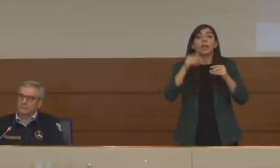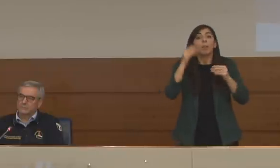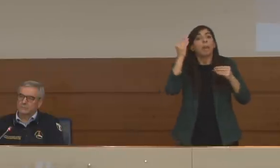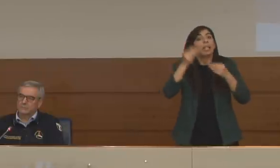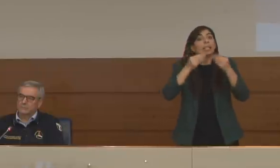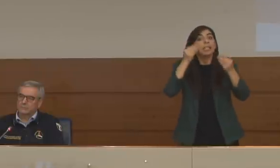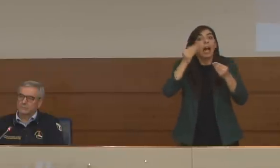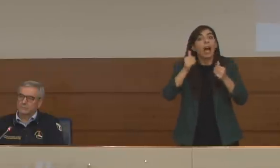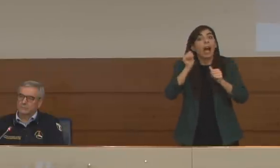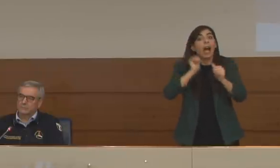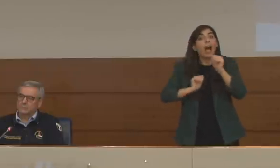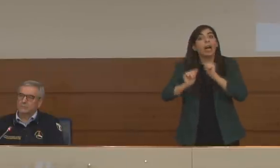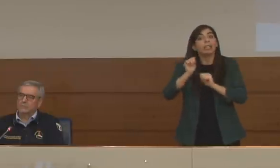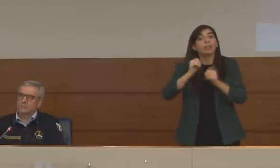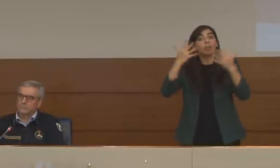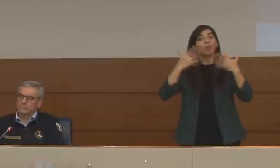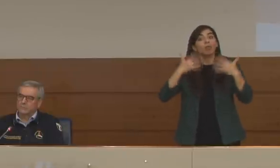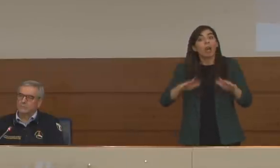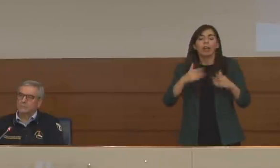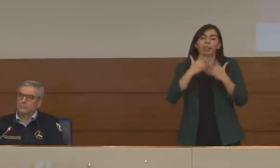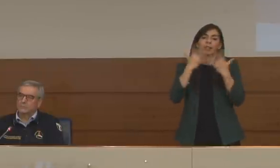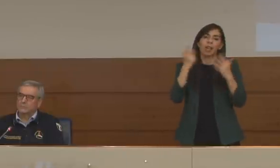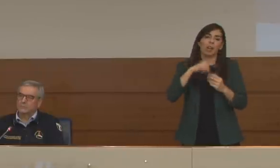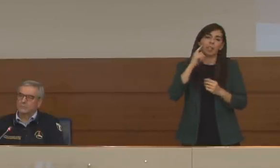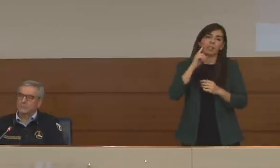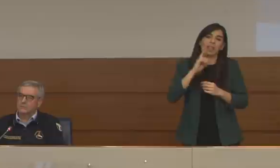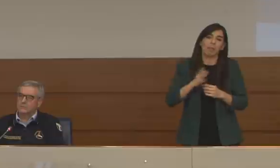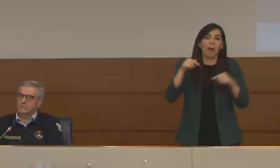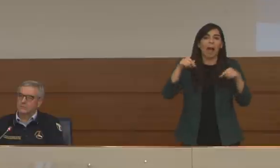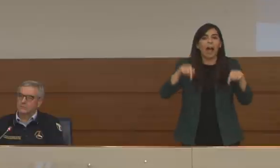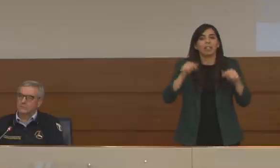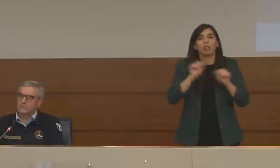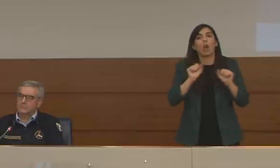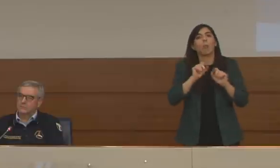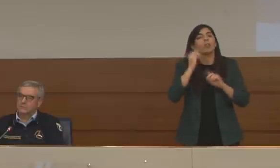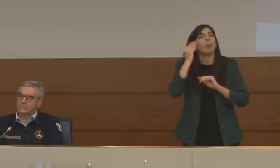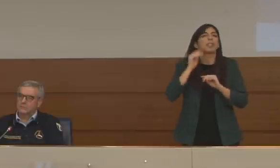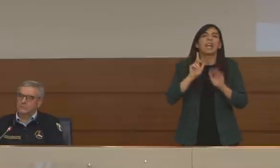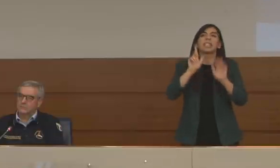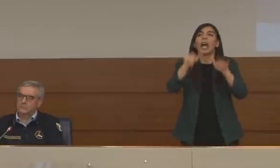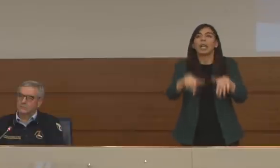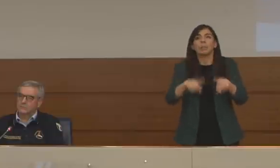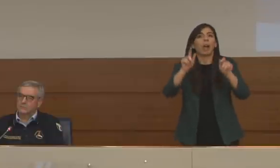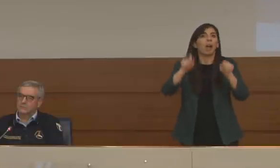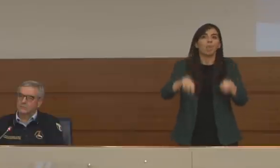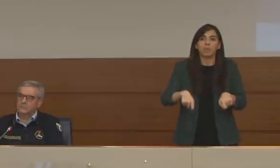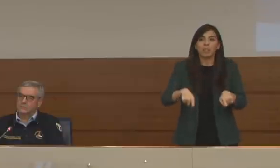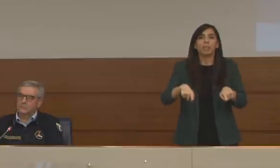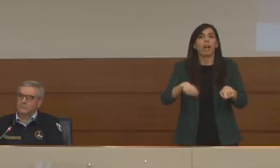Ovviamente noi sappiamo che per il momento non possiamo pensare che la prossima settimana partiremo con una fase due.